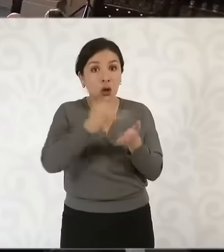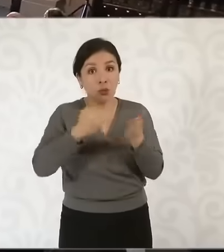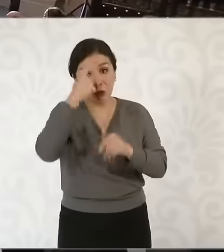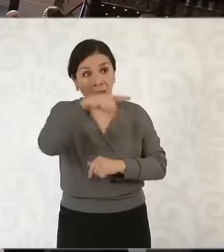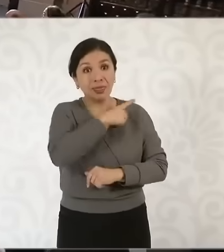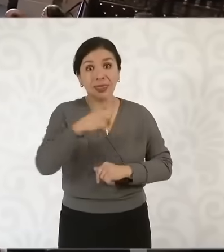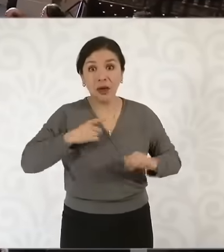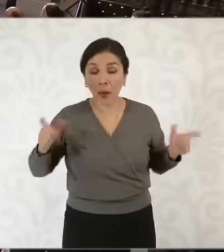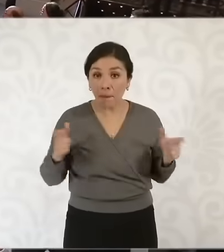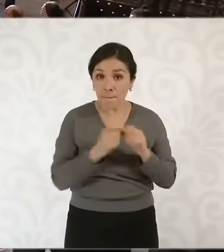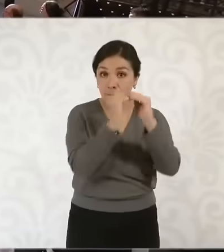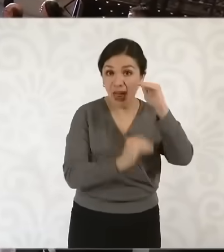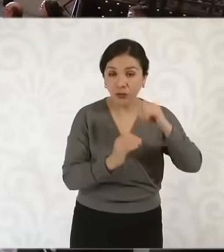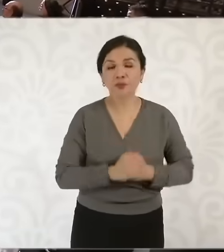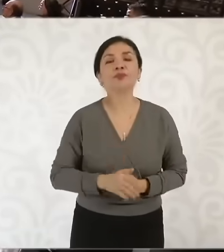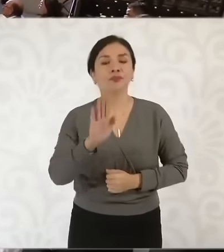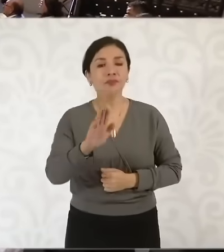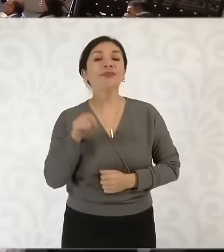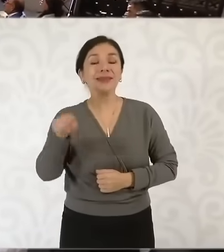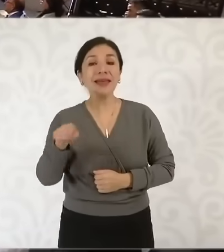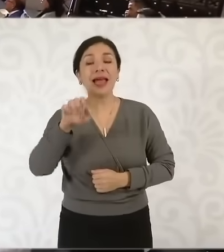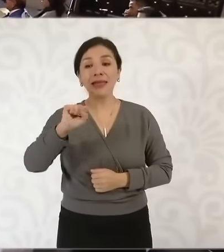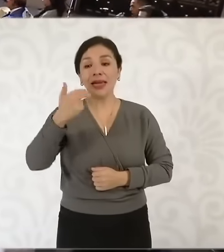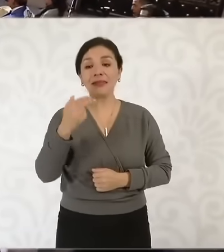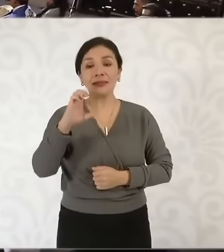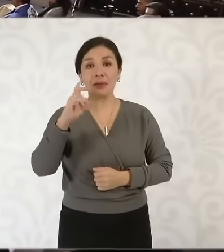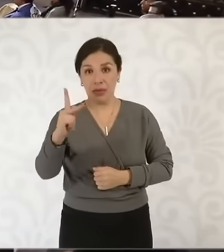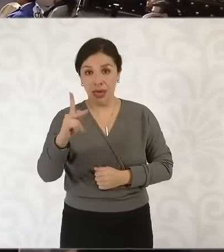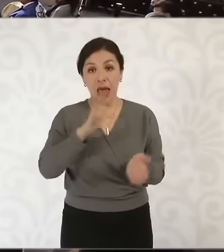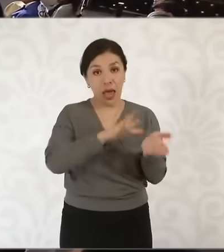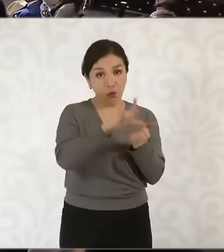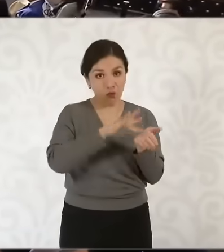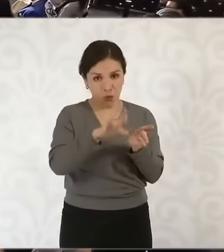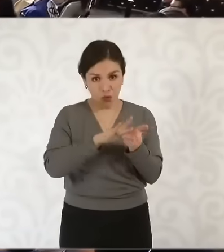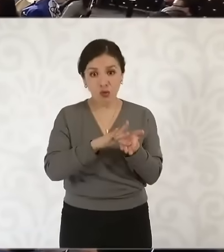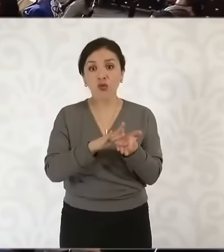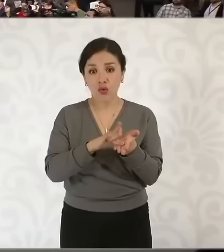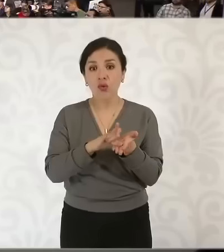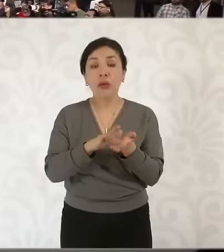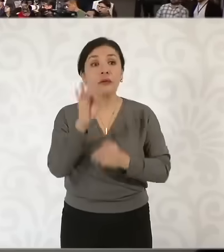apoyo que va a dar Secretaría de Hacienda, si me equivoco, este, Maric Carmen o Edgar o todo